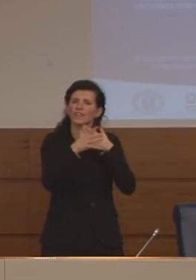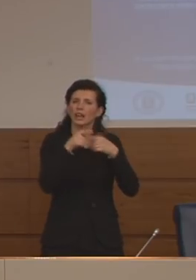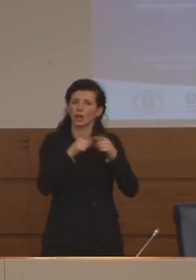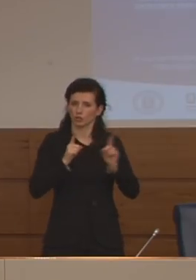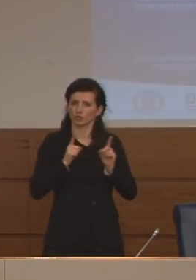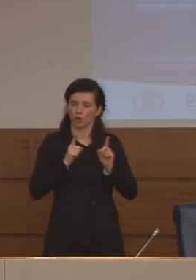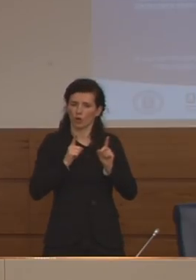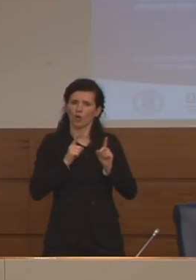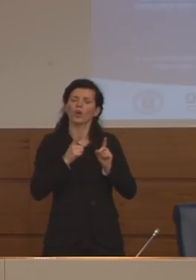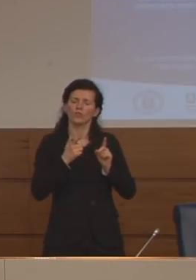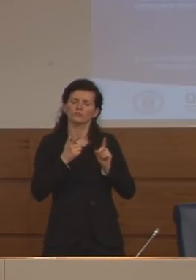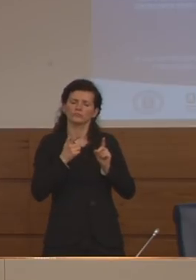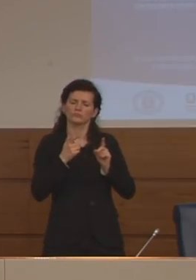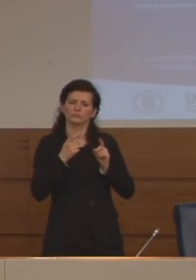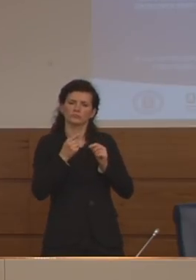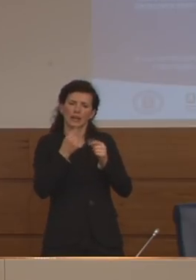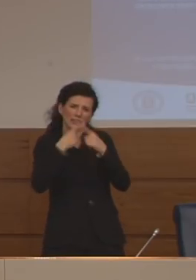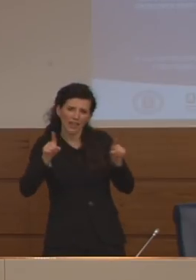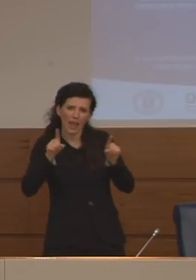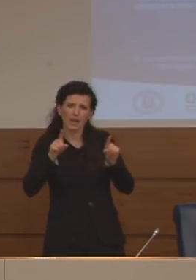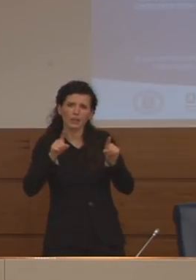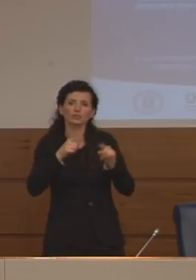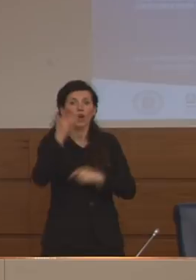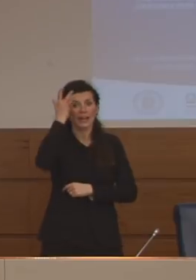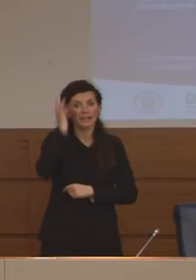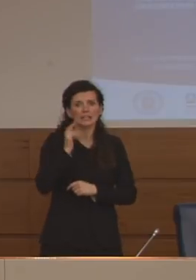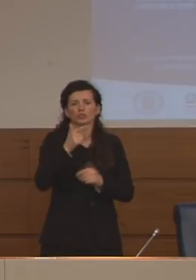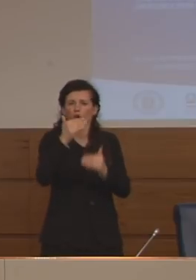più limitato, onestamente. Quindi dobbiamo avere molto chiaro che dietro